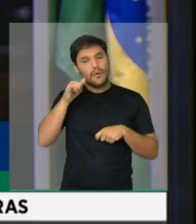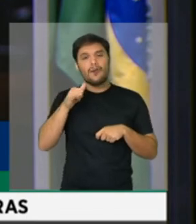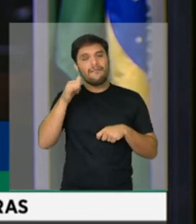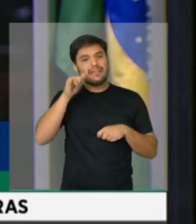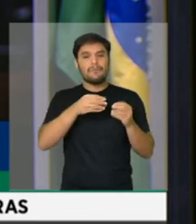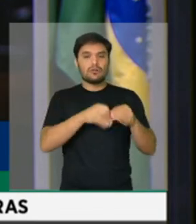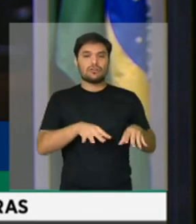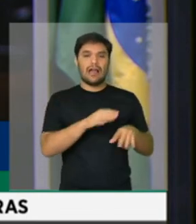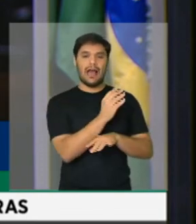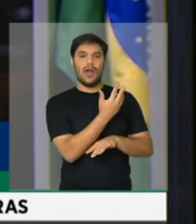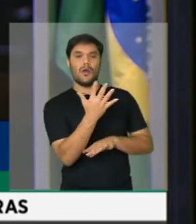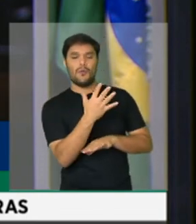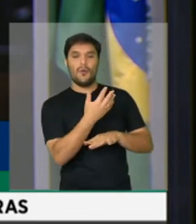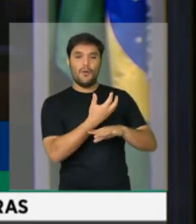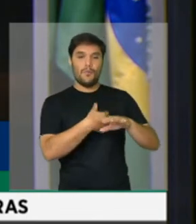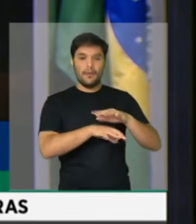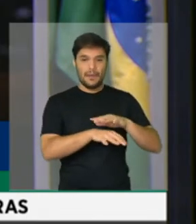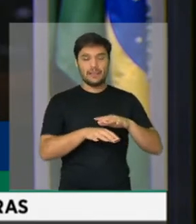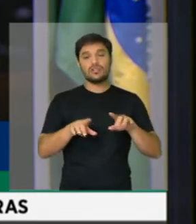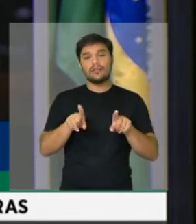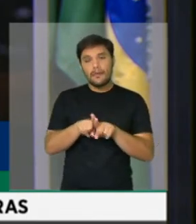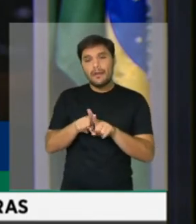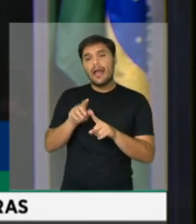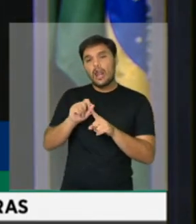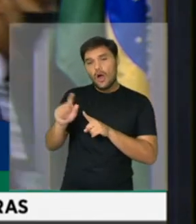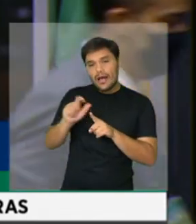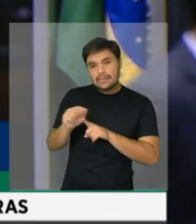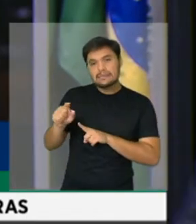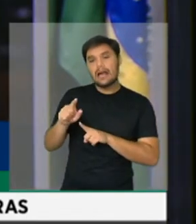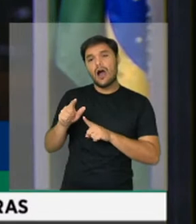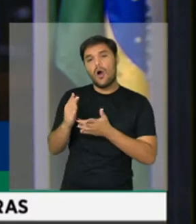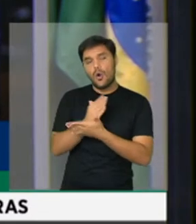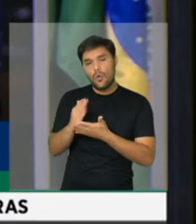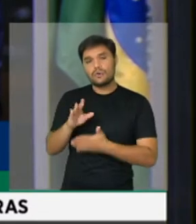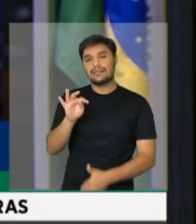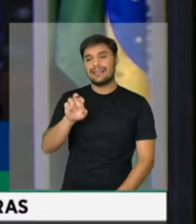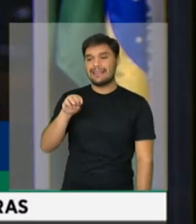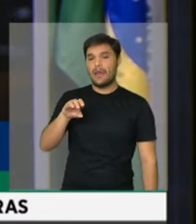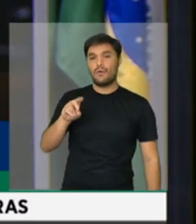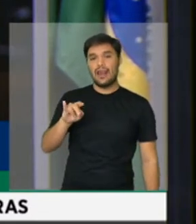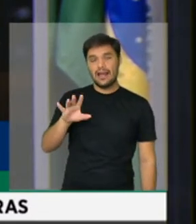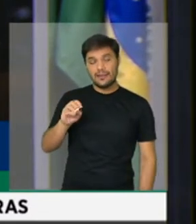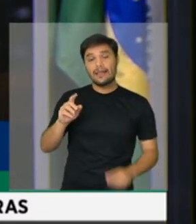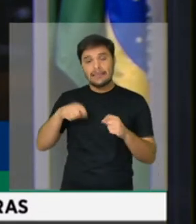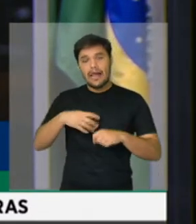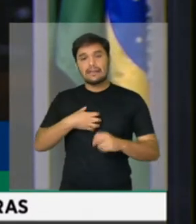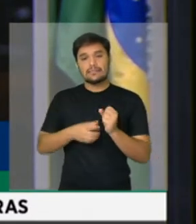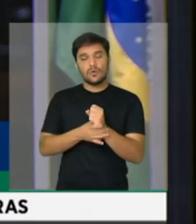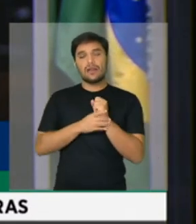DAS-- PREFERENCIALMENTE MOVIDAS A GÁS NATURAL. O GÁS NATURAL É UM ENERGÉTICO DE TRANSIÇÃO, QUE POSSIBILITA GERAÇÃO DE ENERGIA SEGURA E DESPACHO ÁVEL COM O MENOR